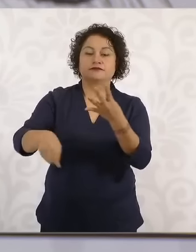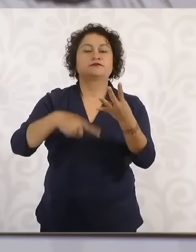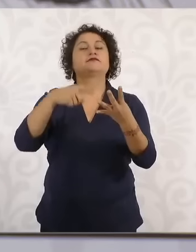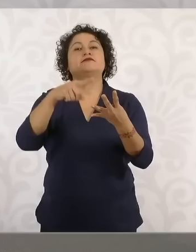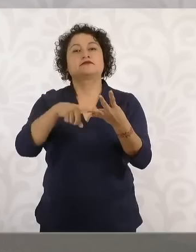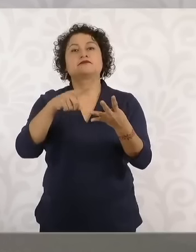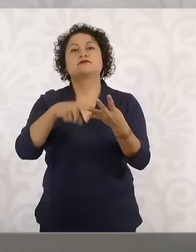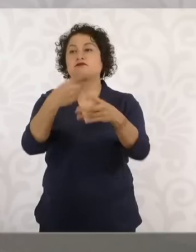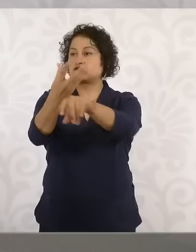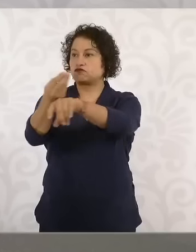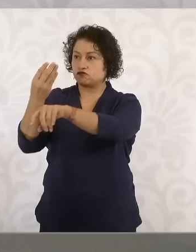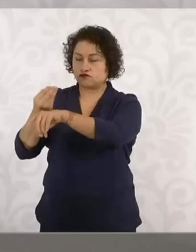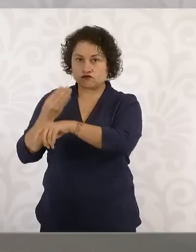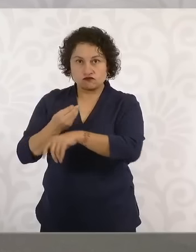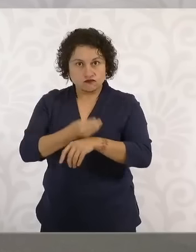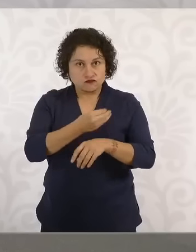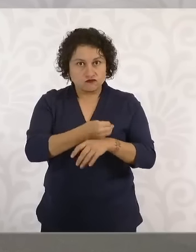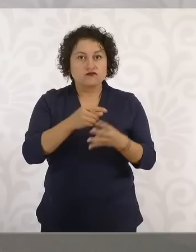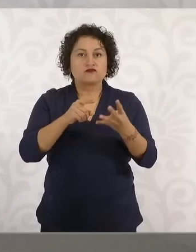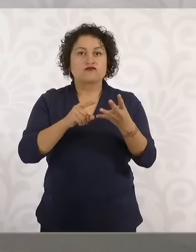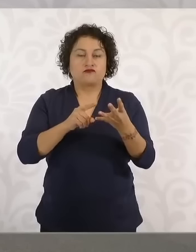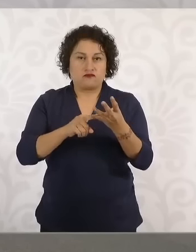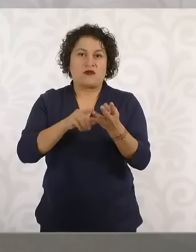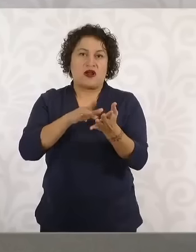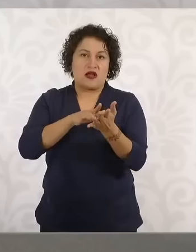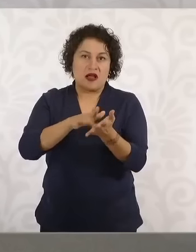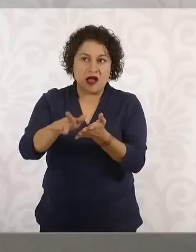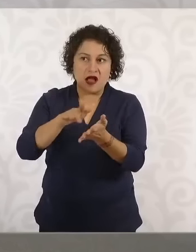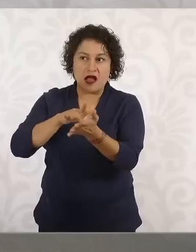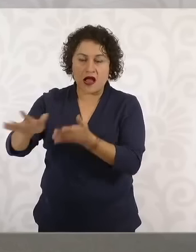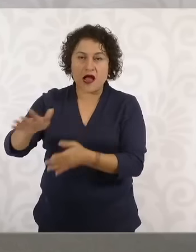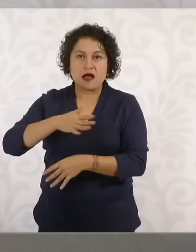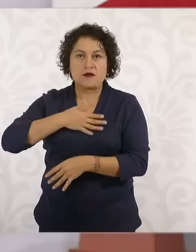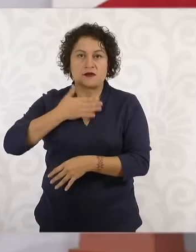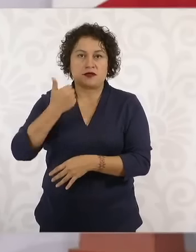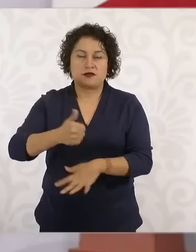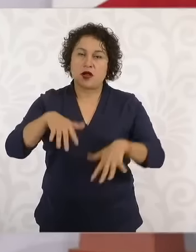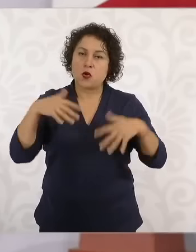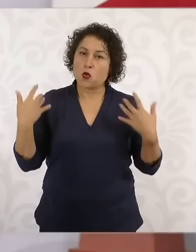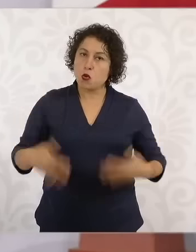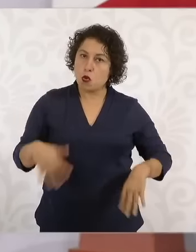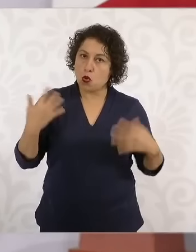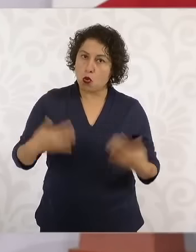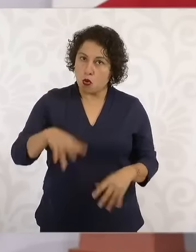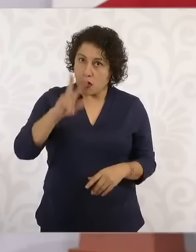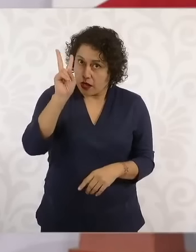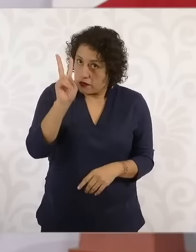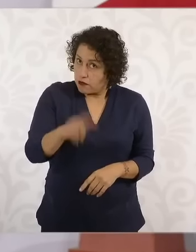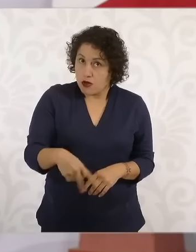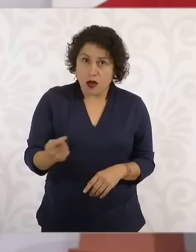que también es histórico, cómo se recuperó la capacidad del gobierno o del Estado mexicano,